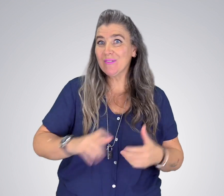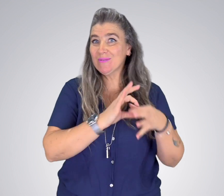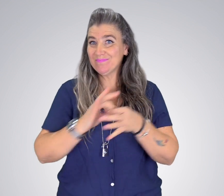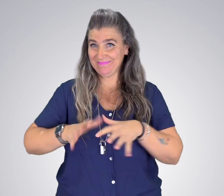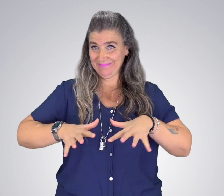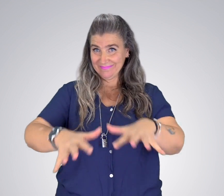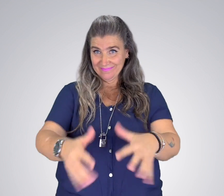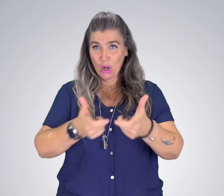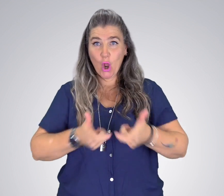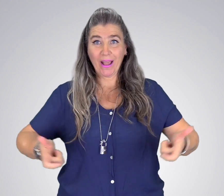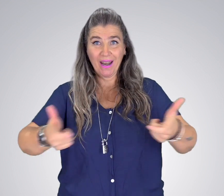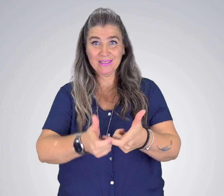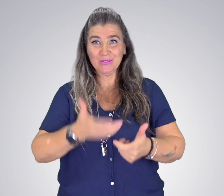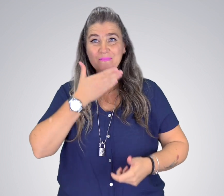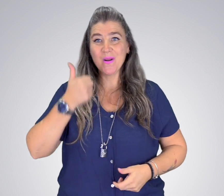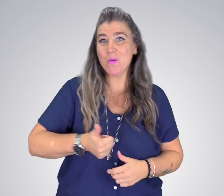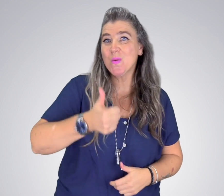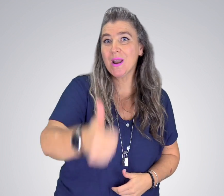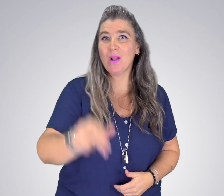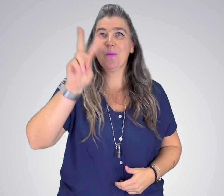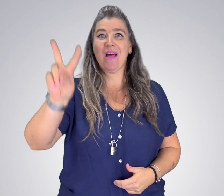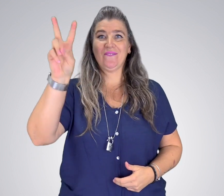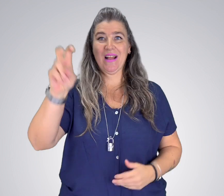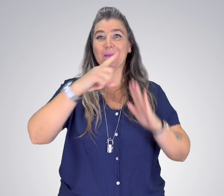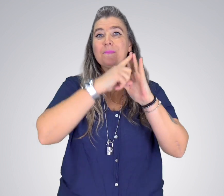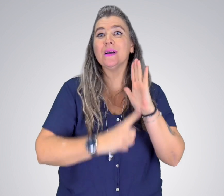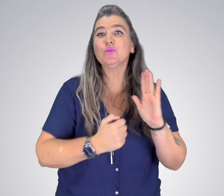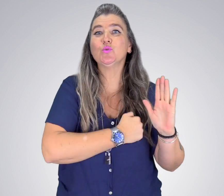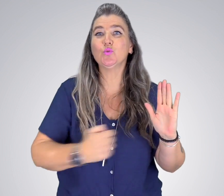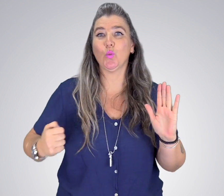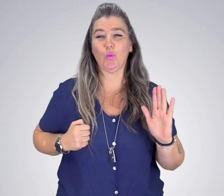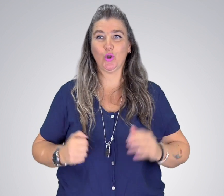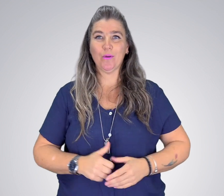in vista del Congresso Nazionale ENS, che si terrà nel mese di giugno 2020.